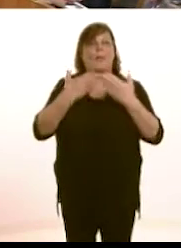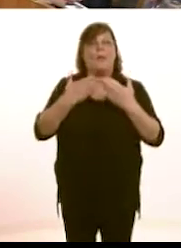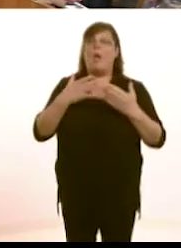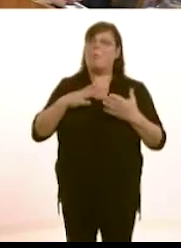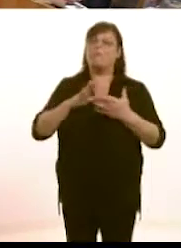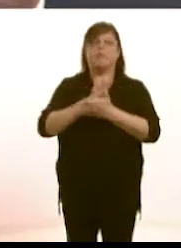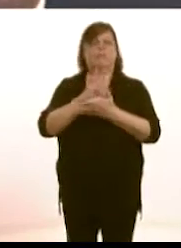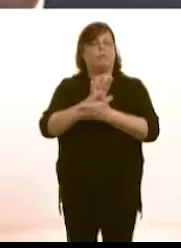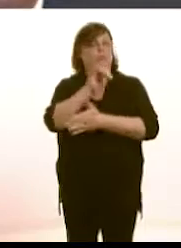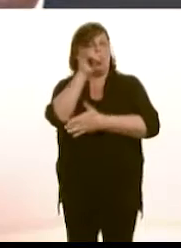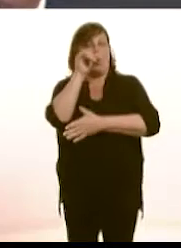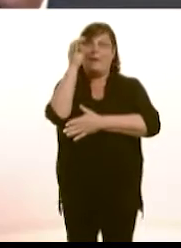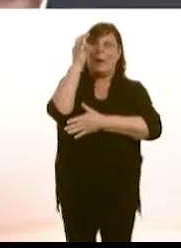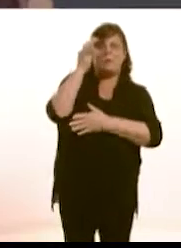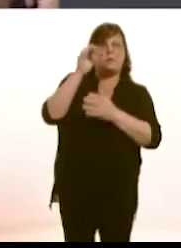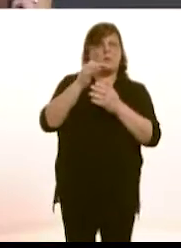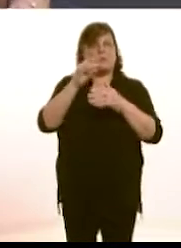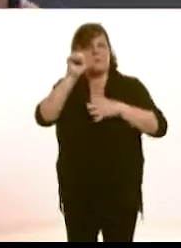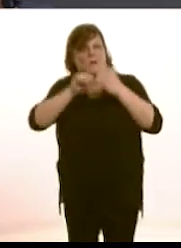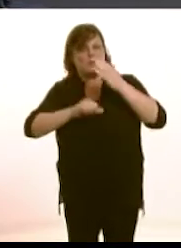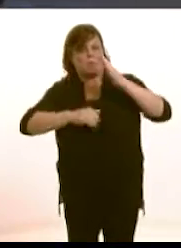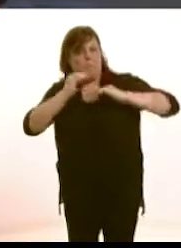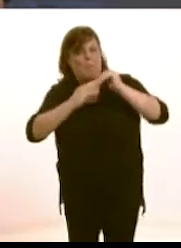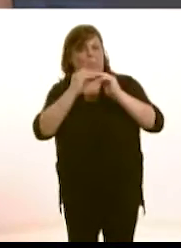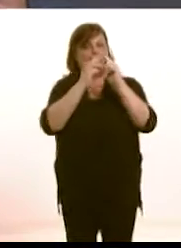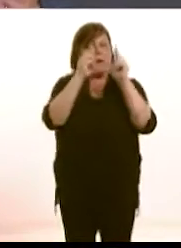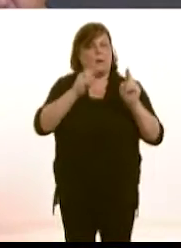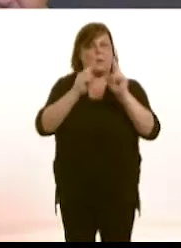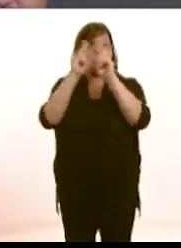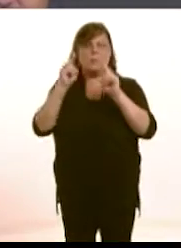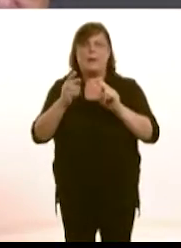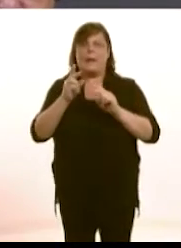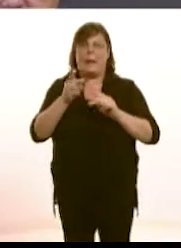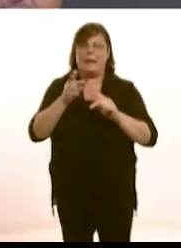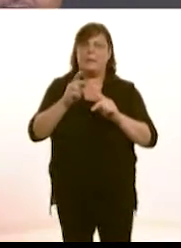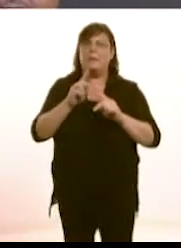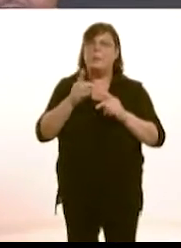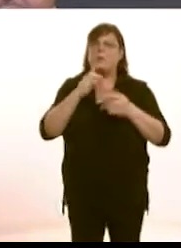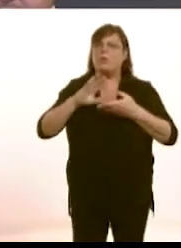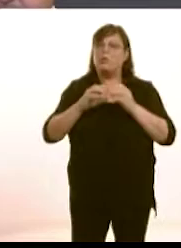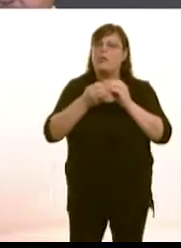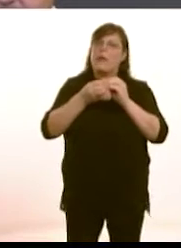eto, ond y prif gyfrwng, wrth gwrs, i greu tai cymdeithasol yw cymdeithasau tai, ac rwyín